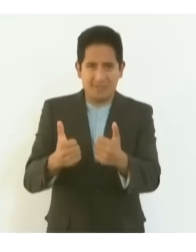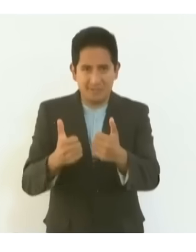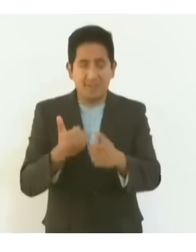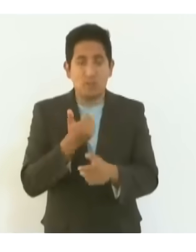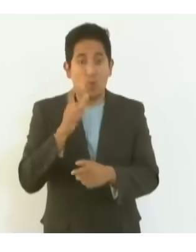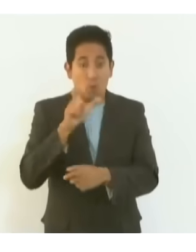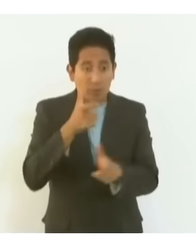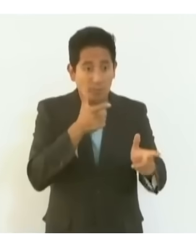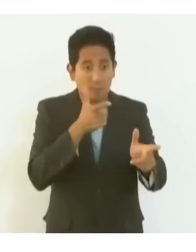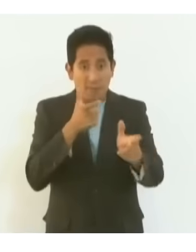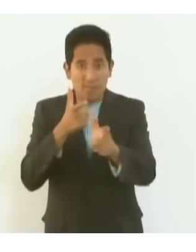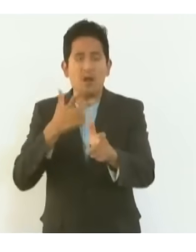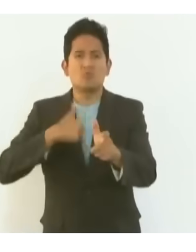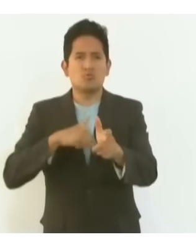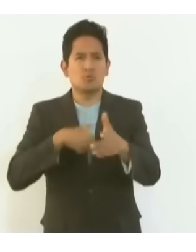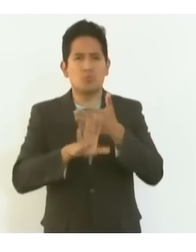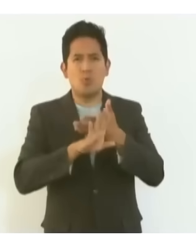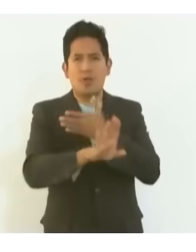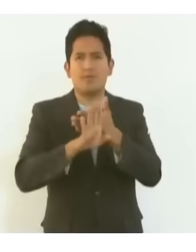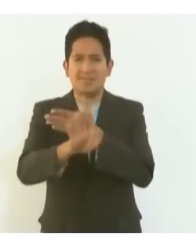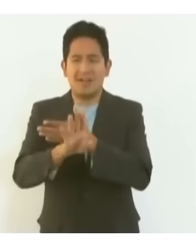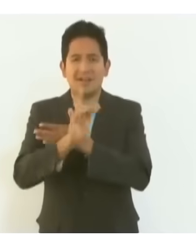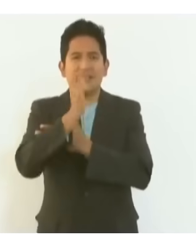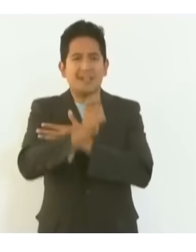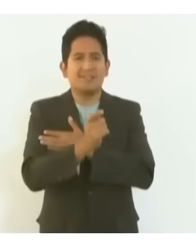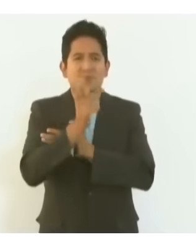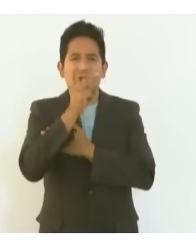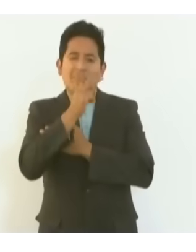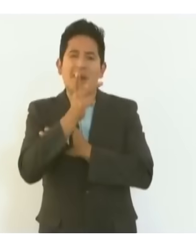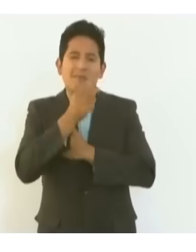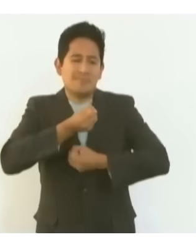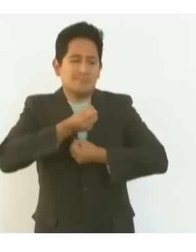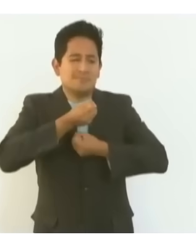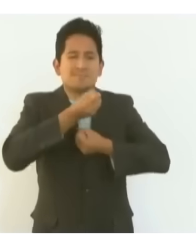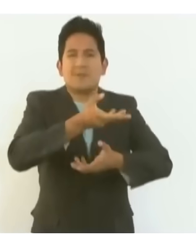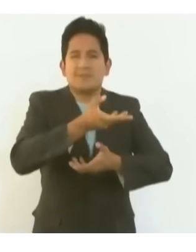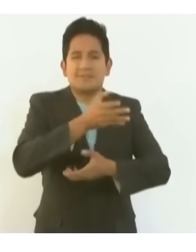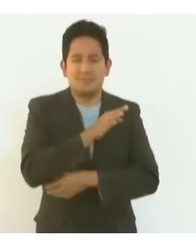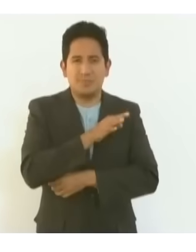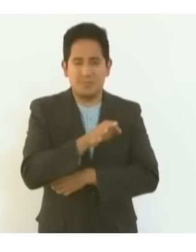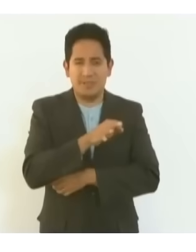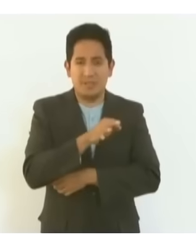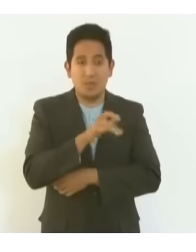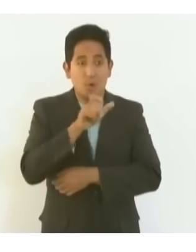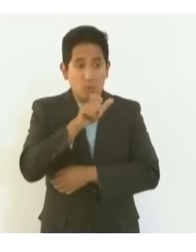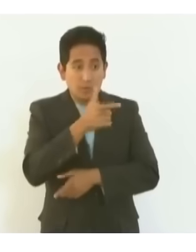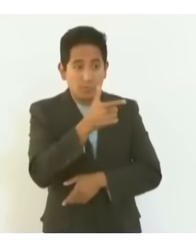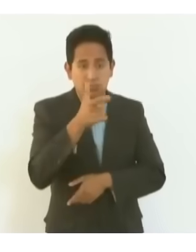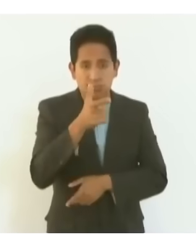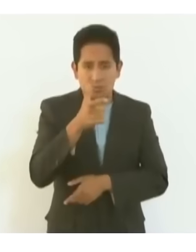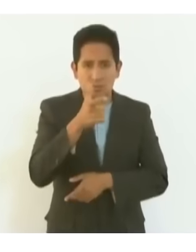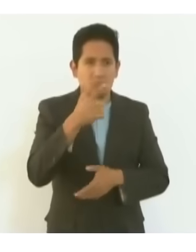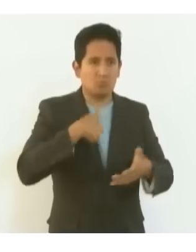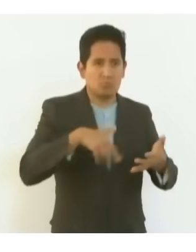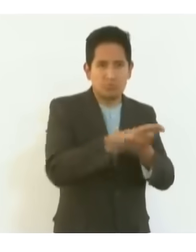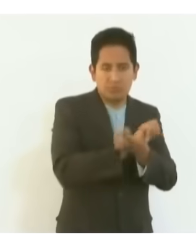que se evita es una palabra que se puede decir. Cada arma que se apaga es un alma que se salva.